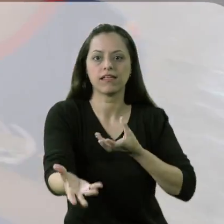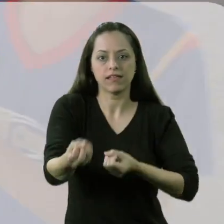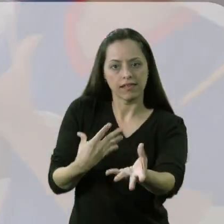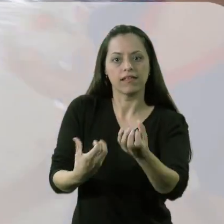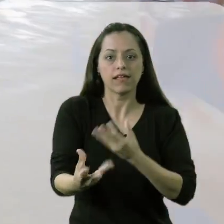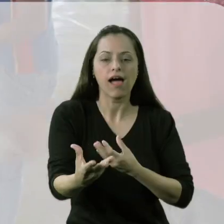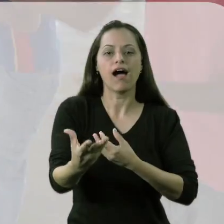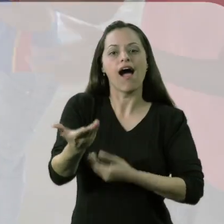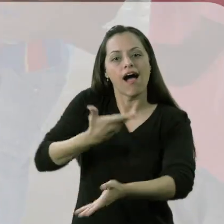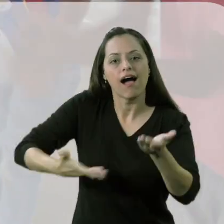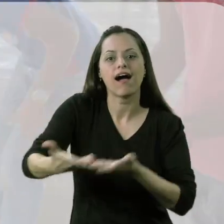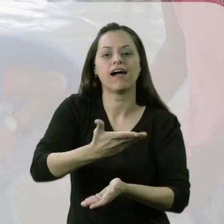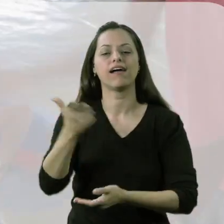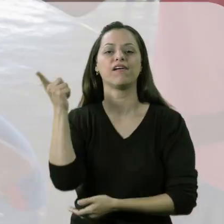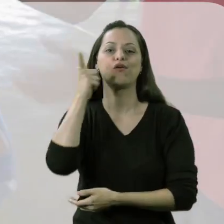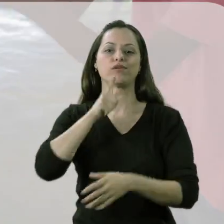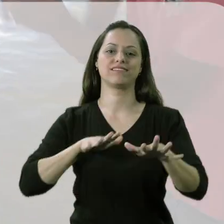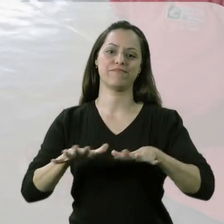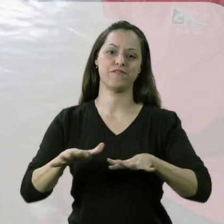que o colega tinha e eles iam se ajudando nos movimentos.